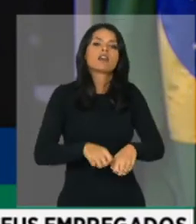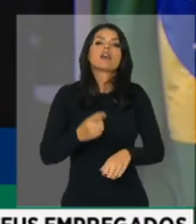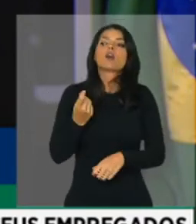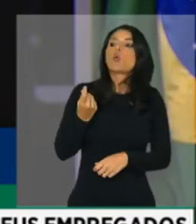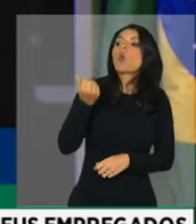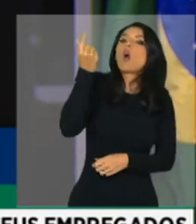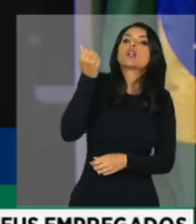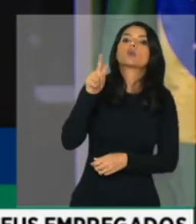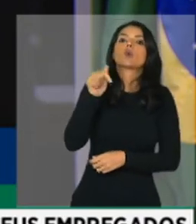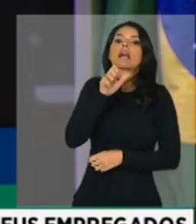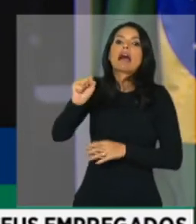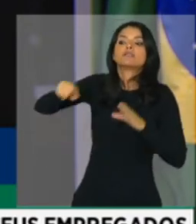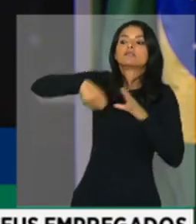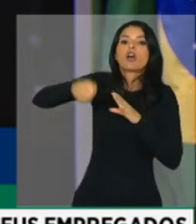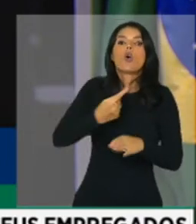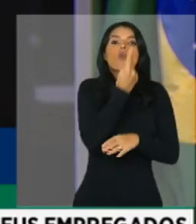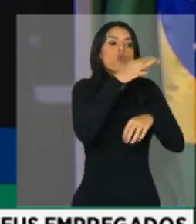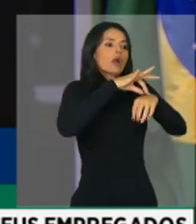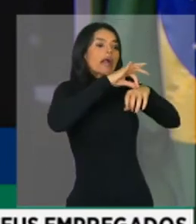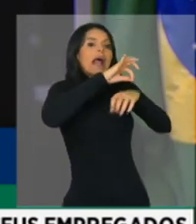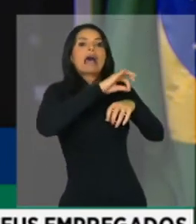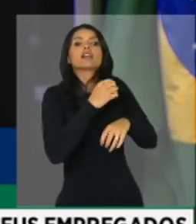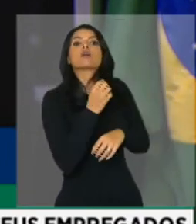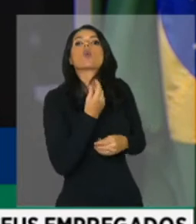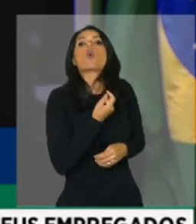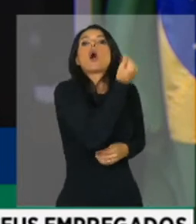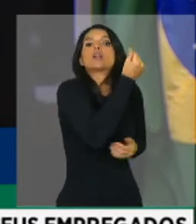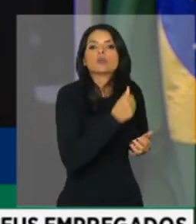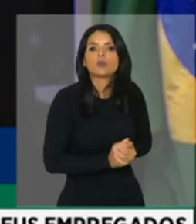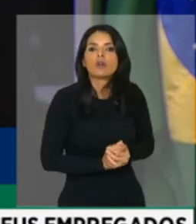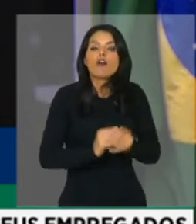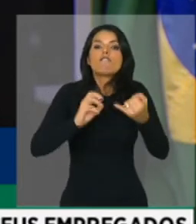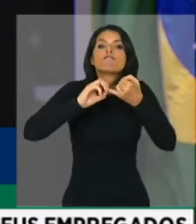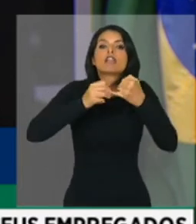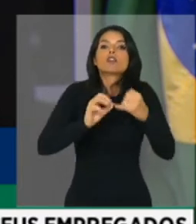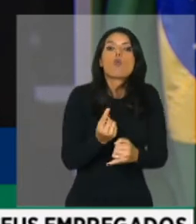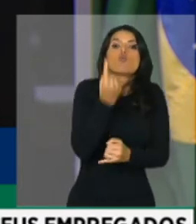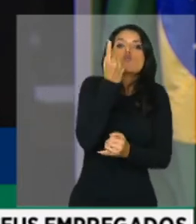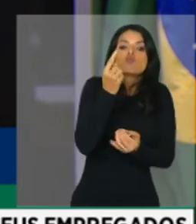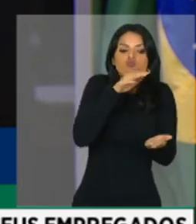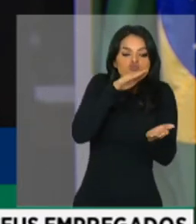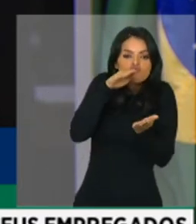DEPUTADOS? QUANTO CUSTA UM QUILO DE CARNE SENHORES DEPUTADOS, QUANTO CUSTA UM QUILO DE FEIJÃO. QUANTOS DE NÓS FAZ TANTO TEMPO QUE NÃO